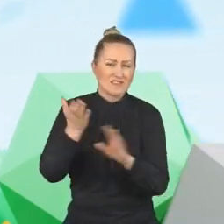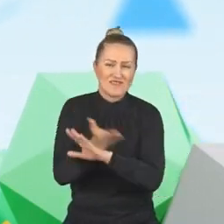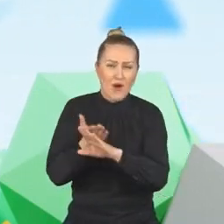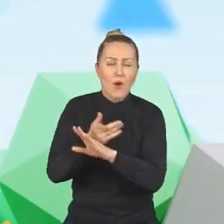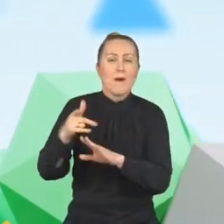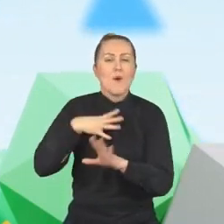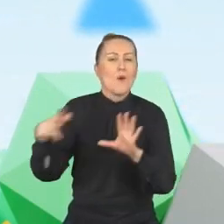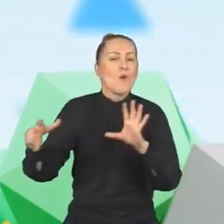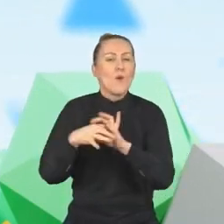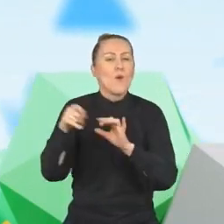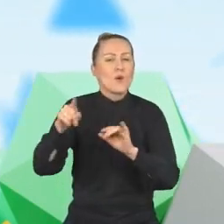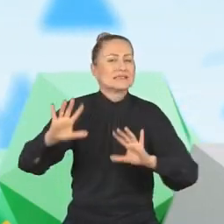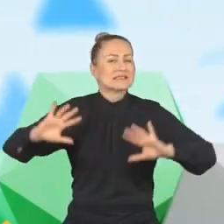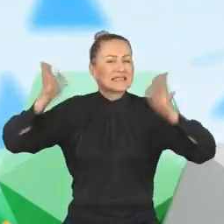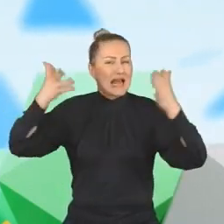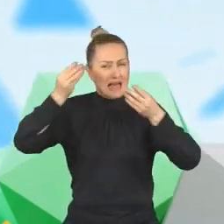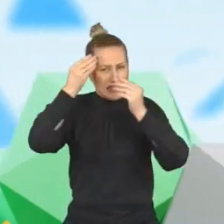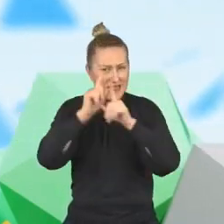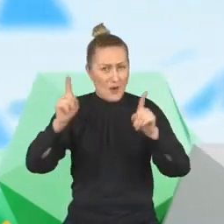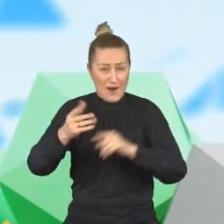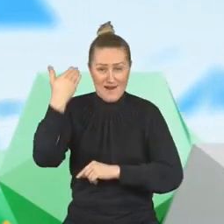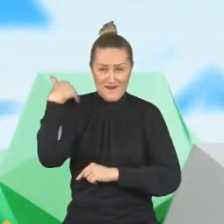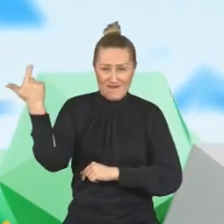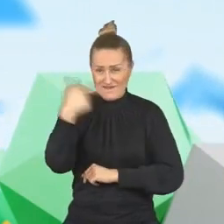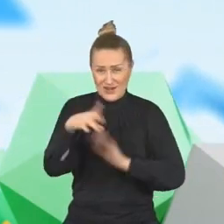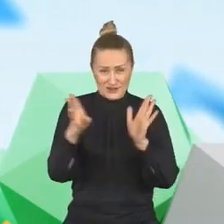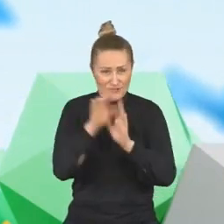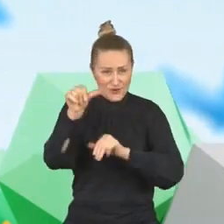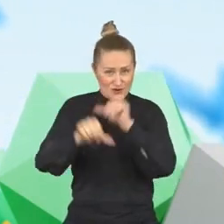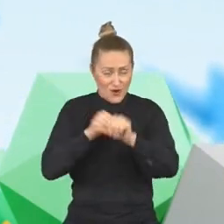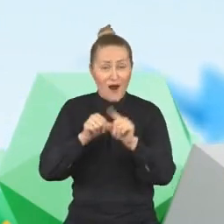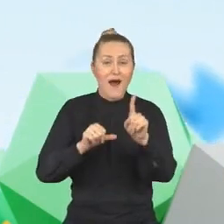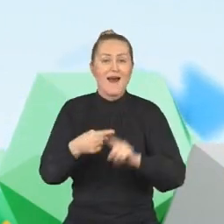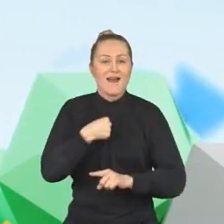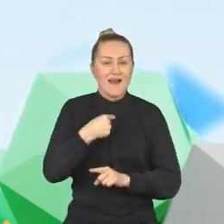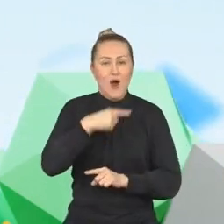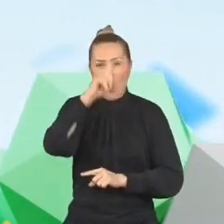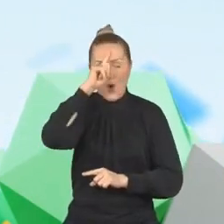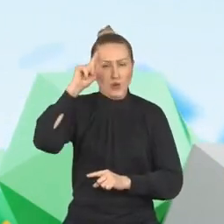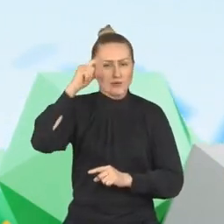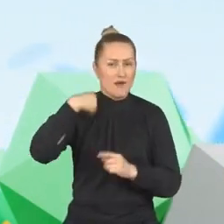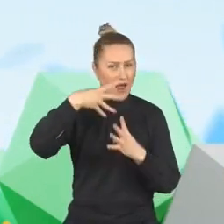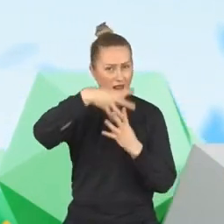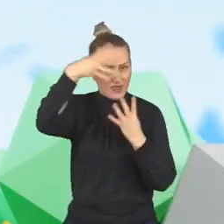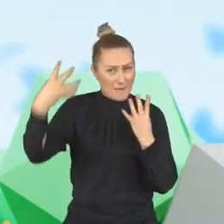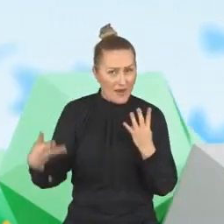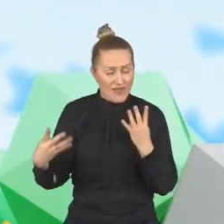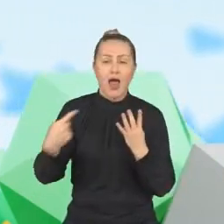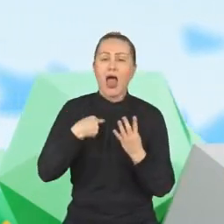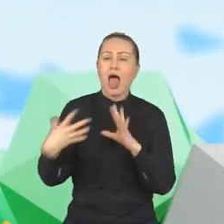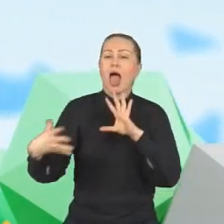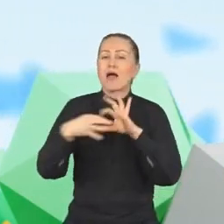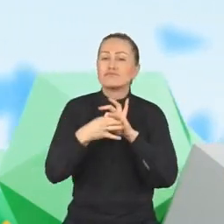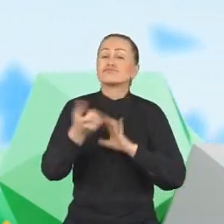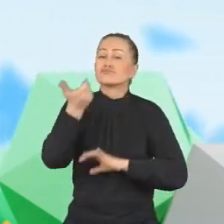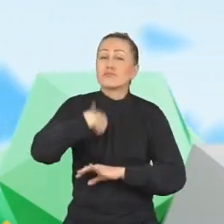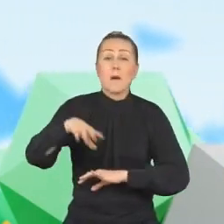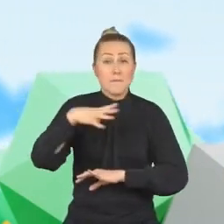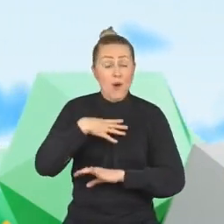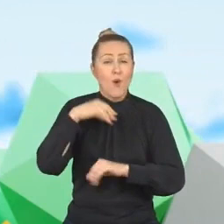roku 2019. Natomiast w moim przypadku, jestem osobą LGBT, był ze mną związany w latach 2019